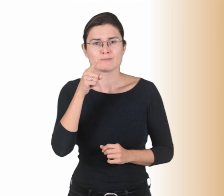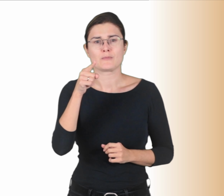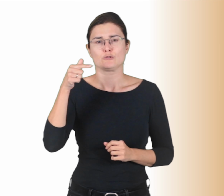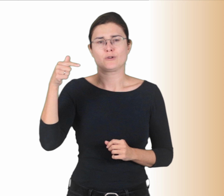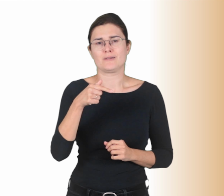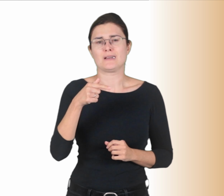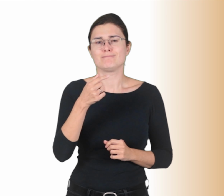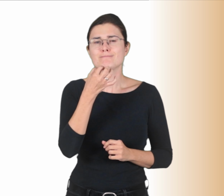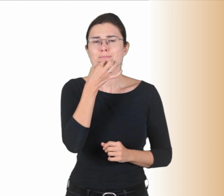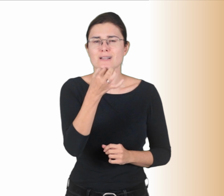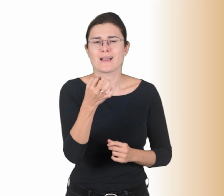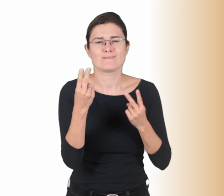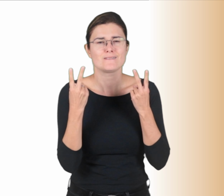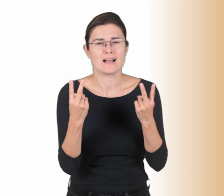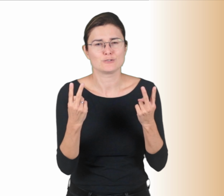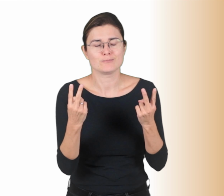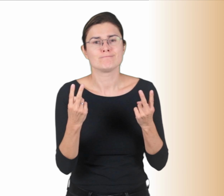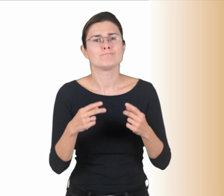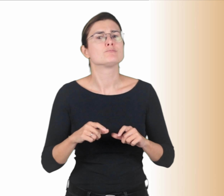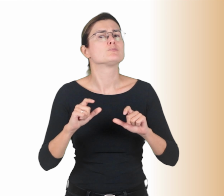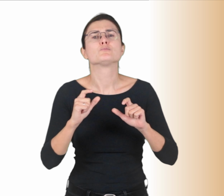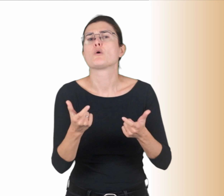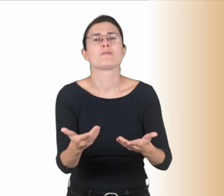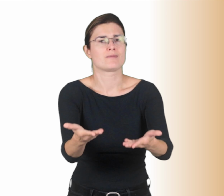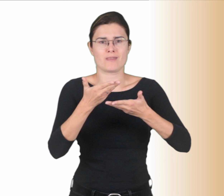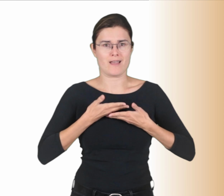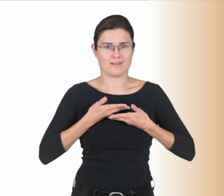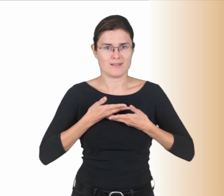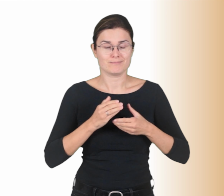należy zadawać niezwykle ważne pytanie: co Ci to daje?